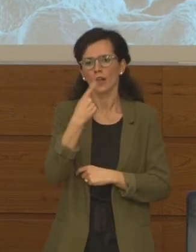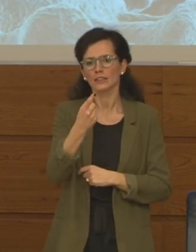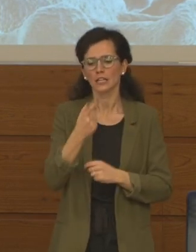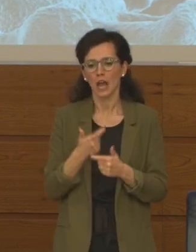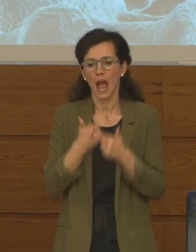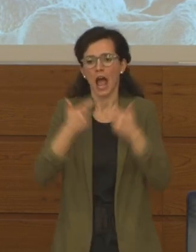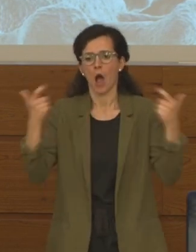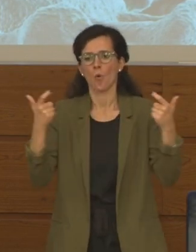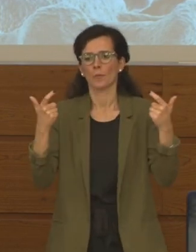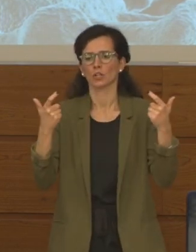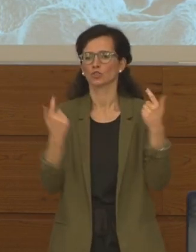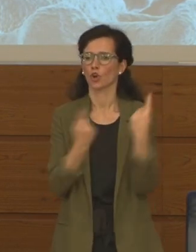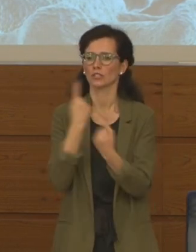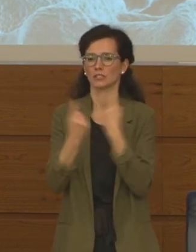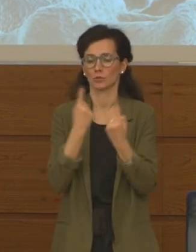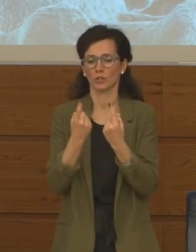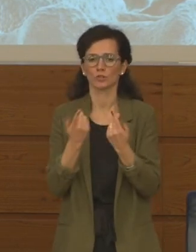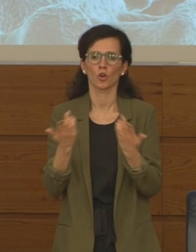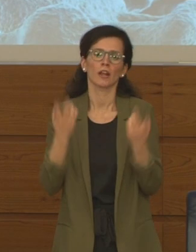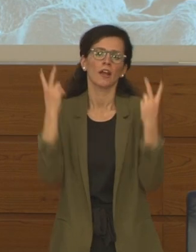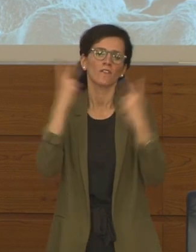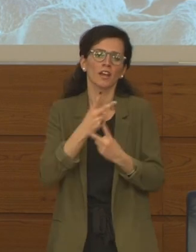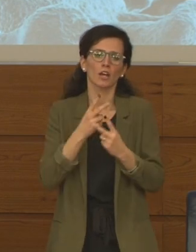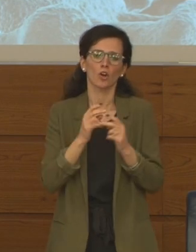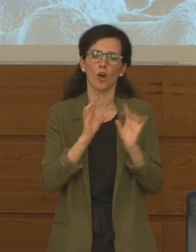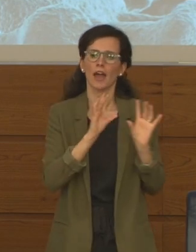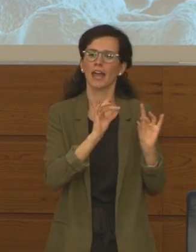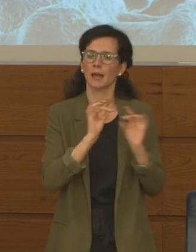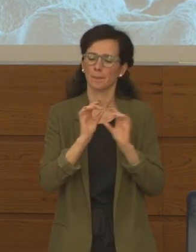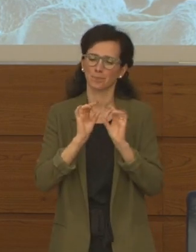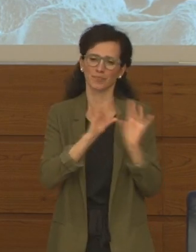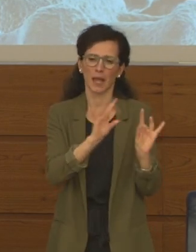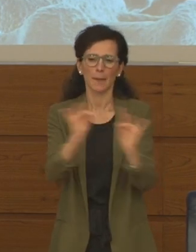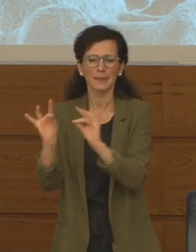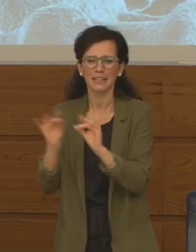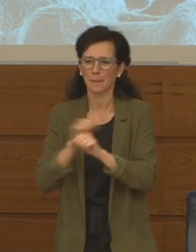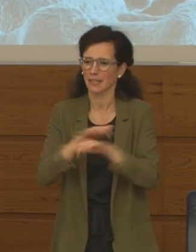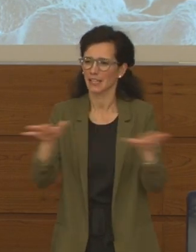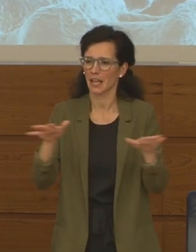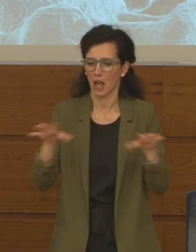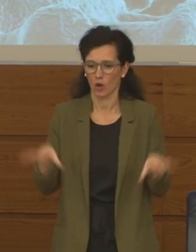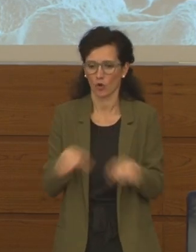Naturalmente l'epidemia è cominciata, è stata identificata ieri